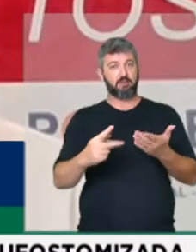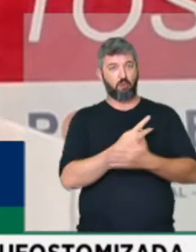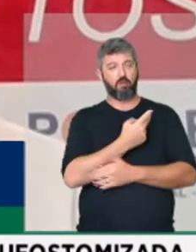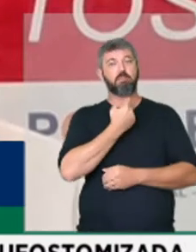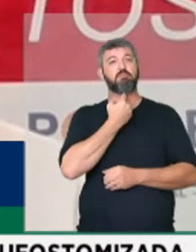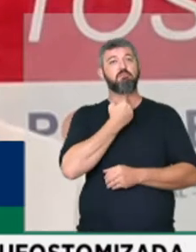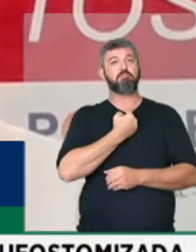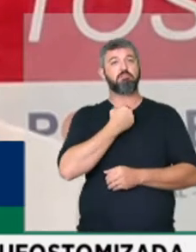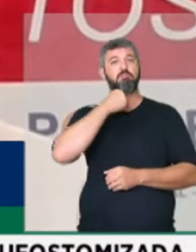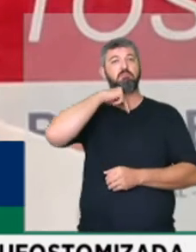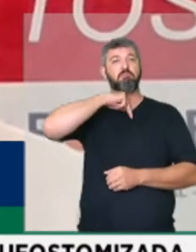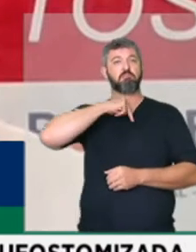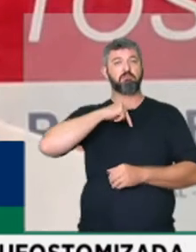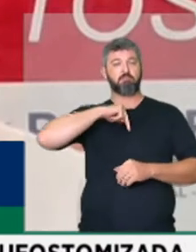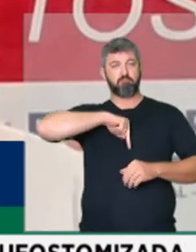CRIANÇAS QUE PRECISAM TODA A